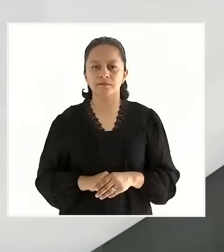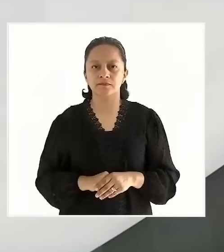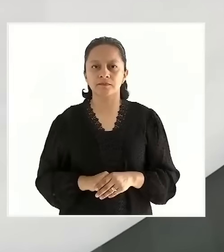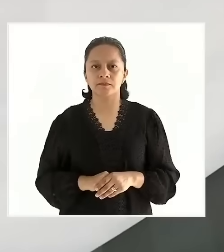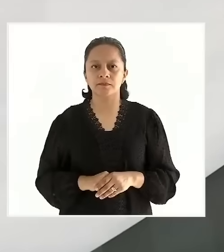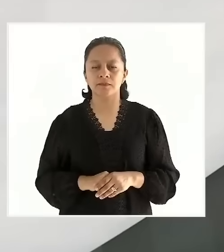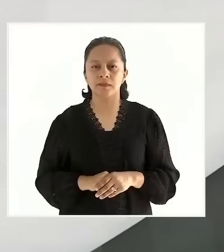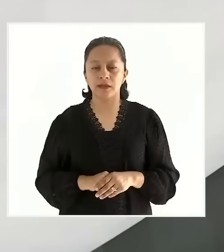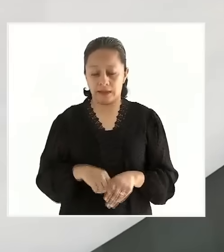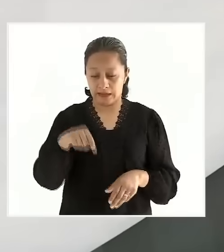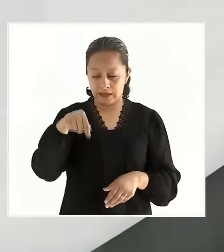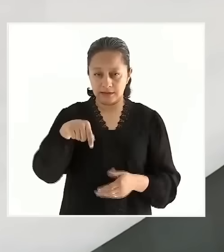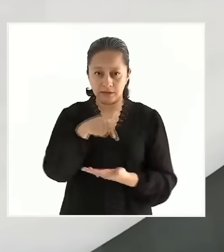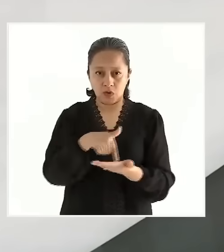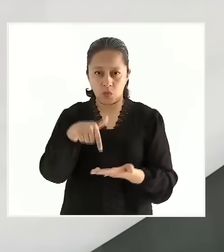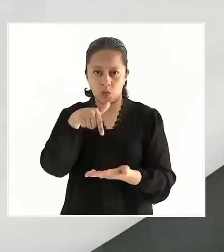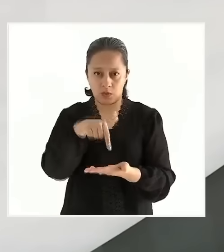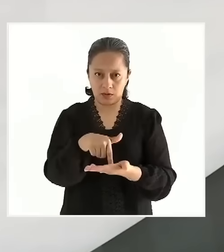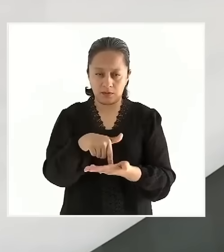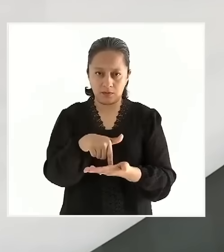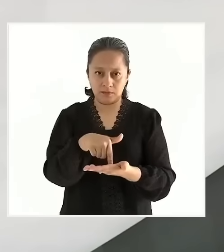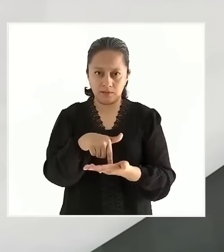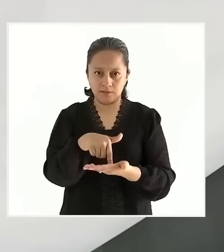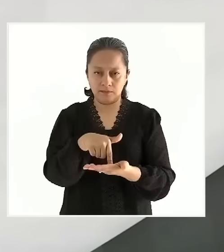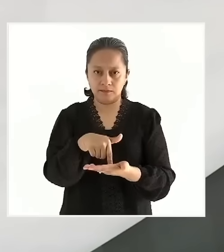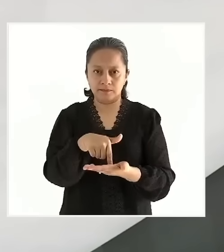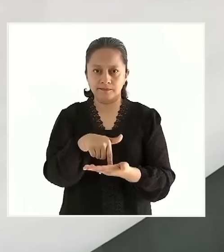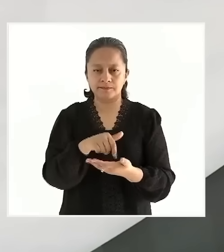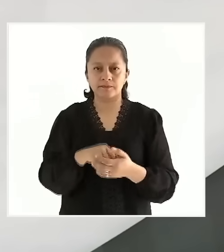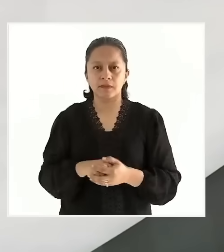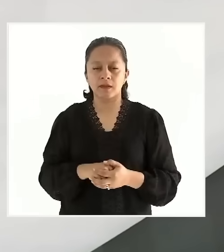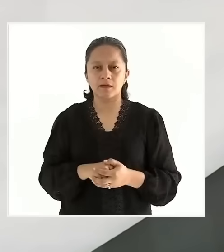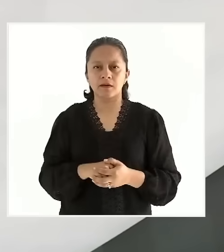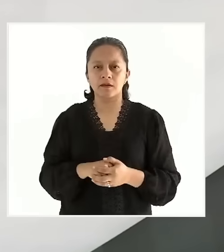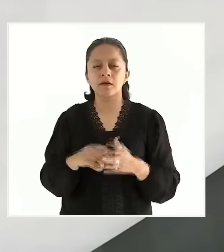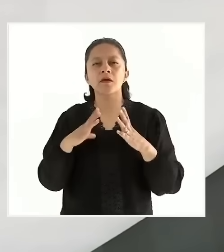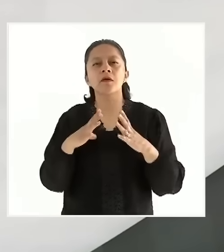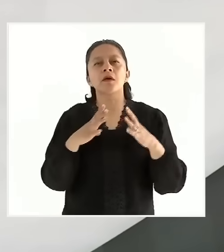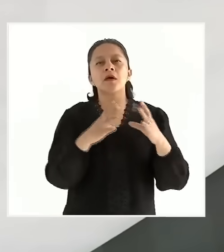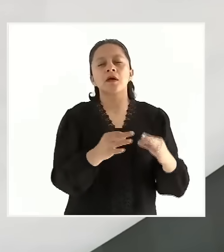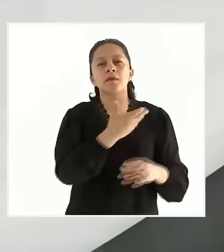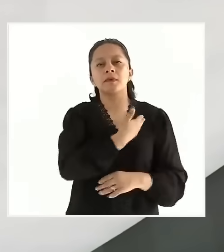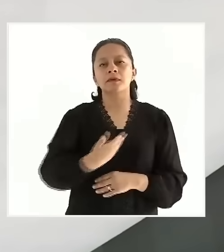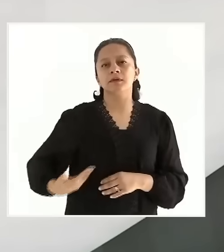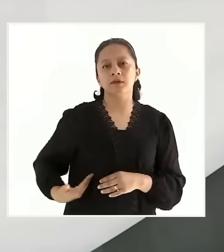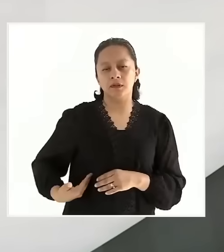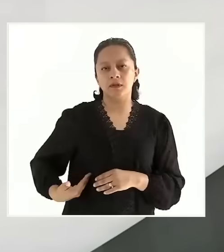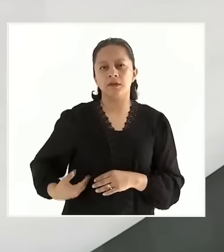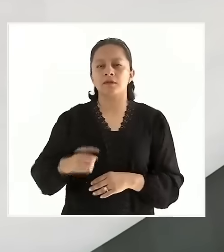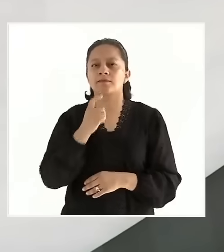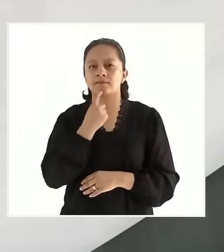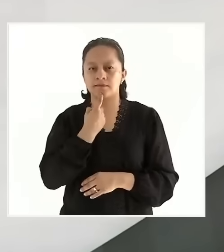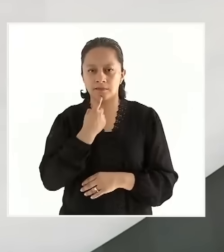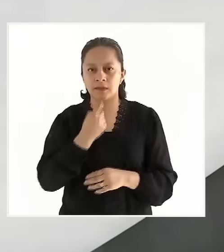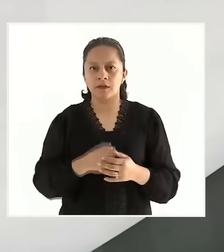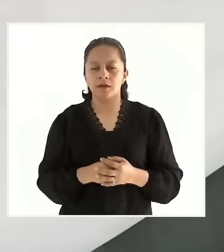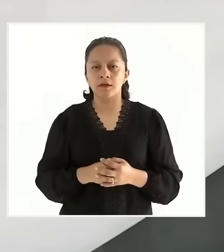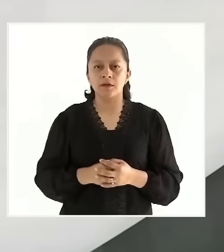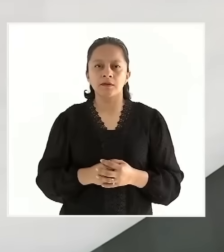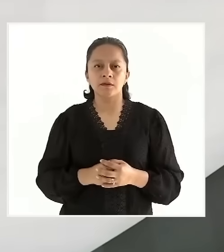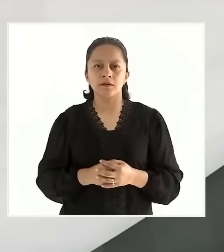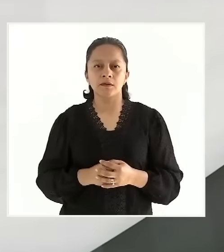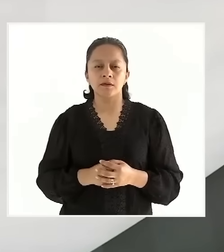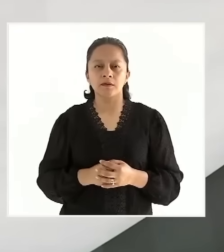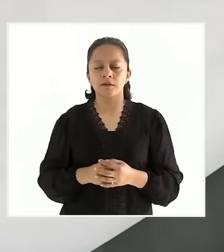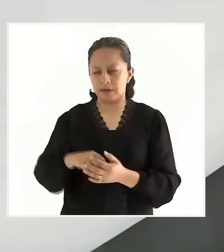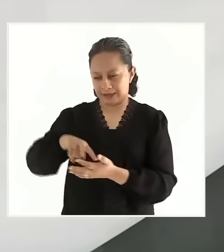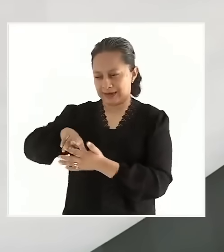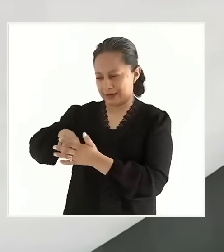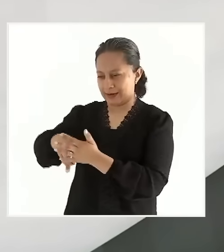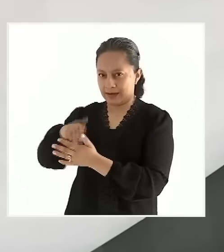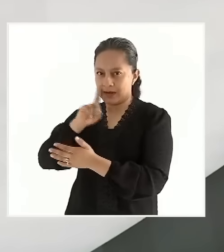Esta planta fue eh iniciada por el presidente López Obrador. Me dice la ingeniera Emilia que